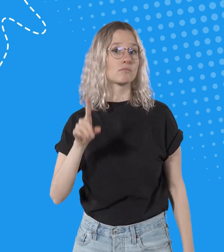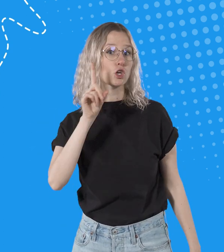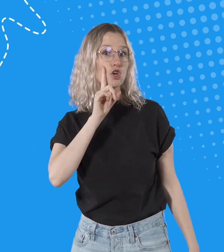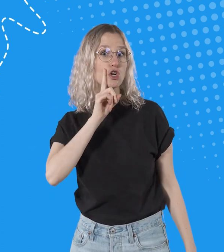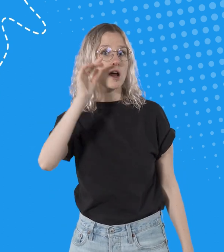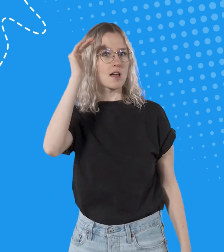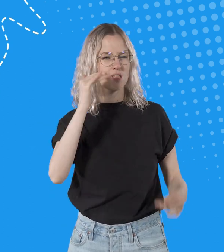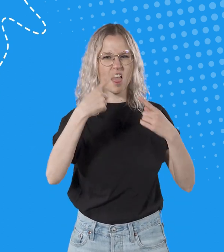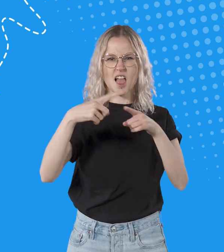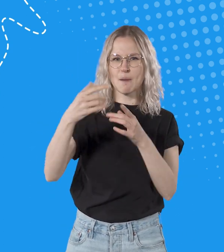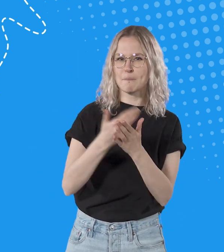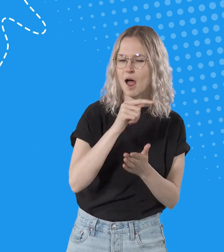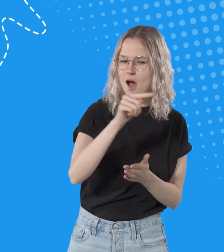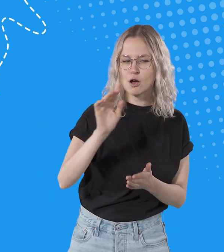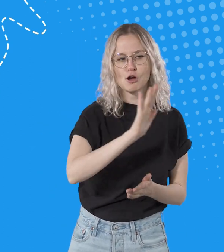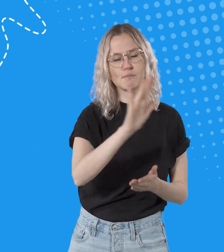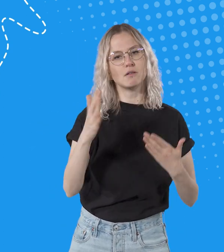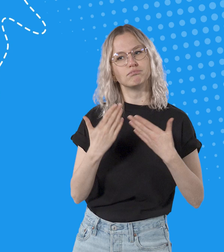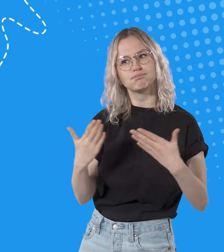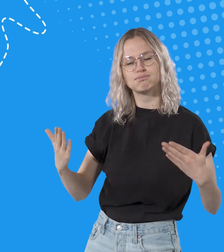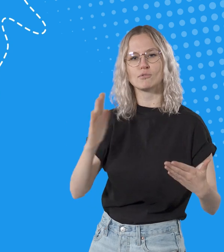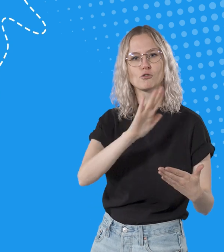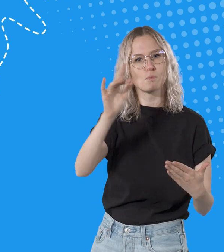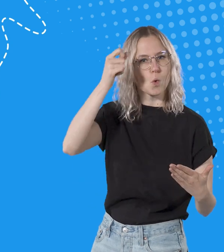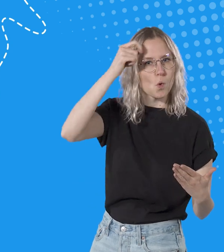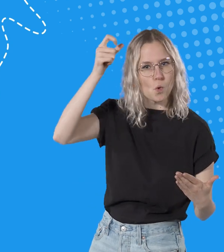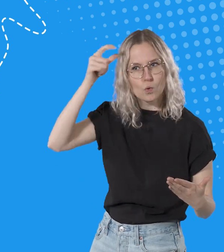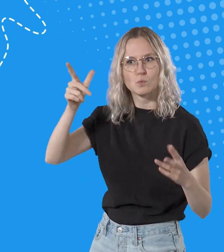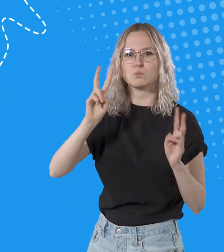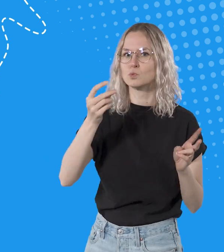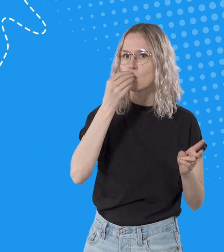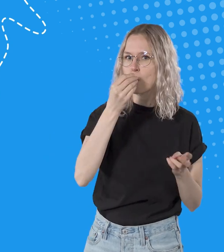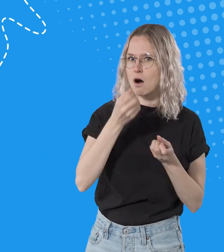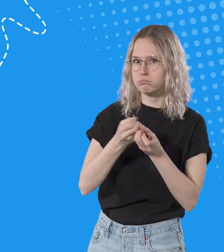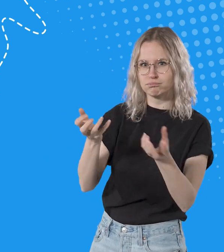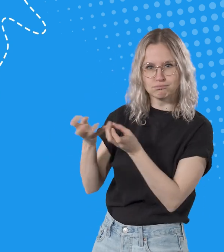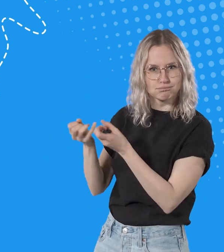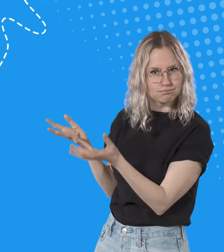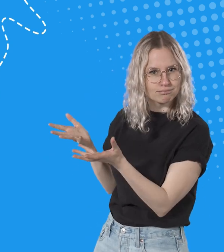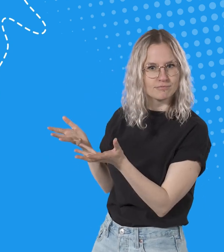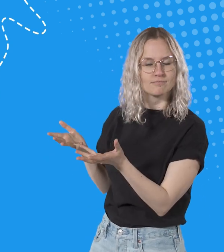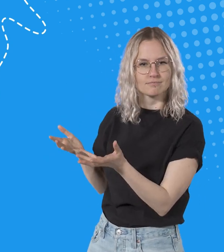Joka ilta eri maat esittelevät omaa kulttuuriaan ja ruokiaan.